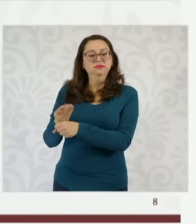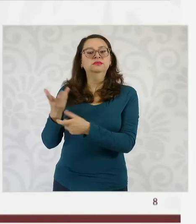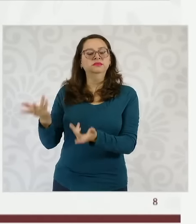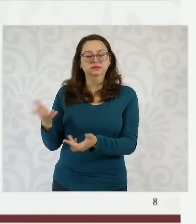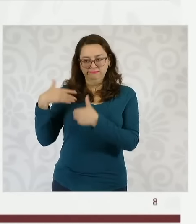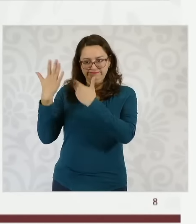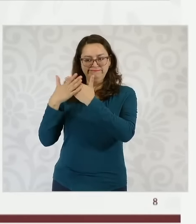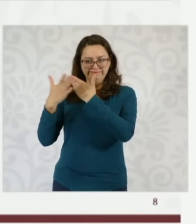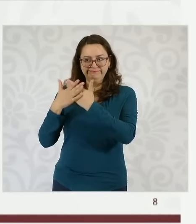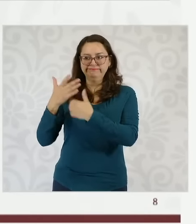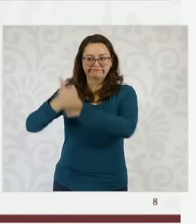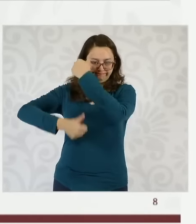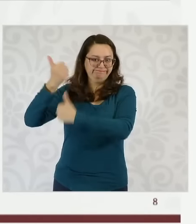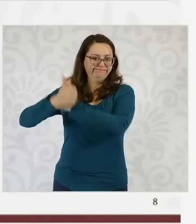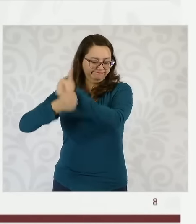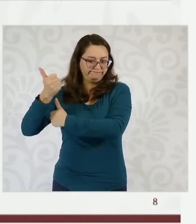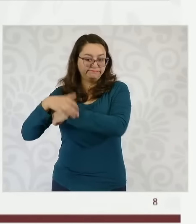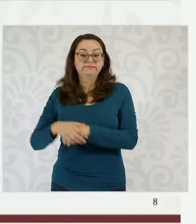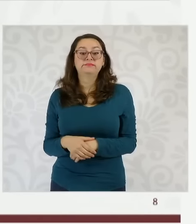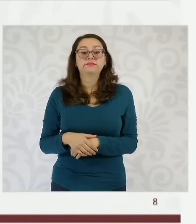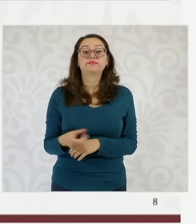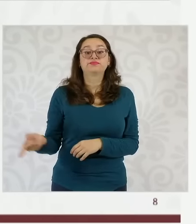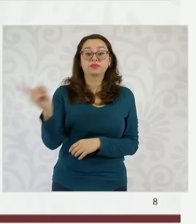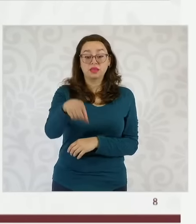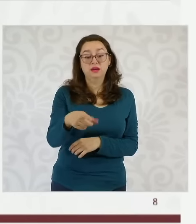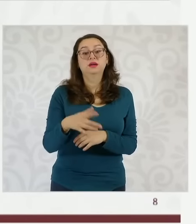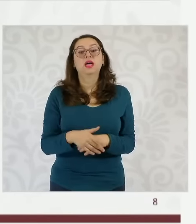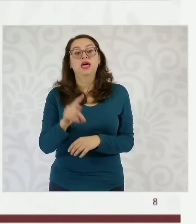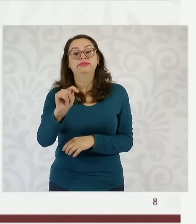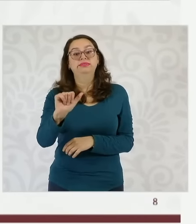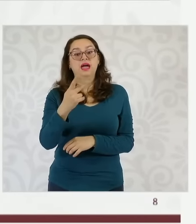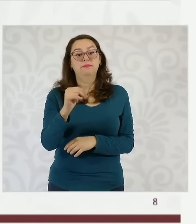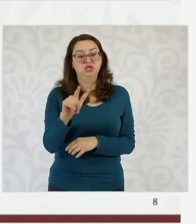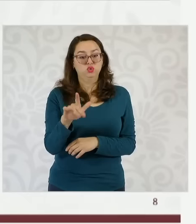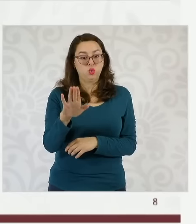próximamente de igual manera en el municipio de Tapachula contamos con dos predios que en